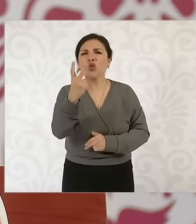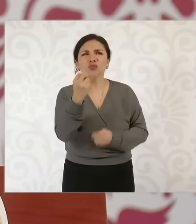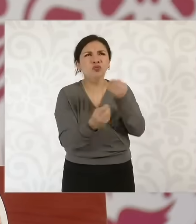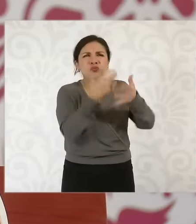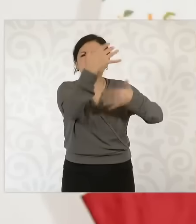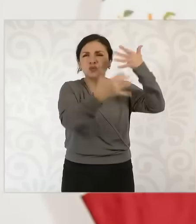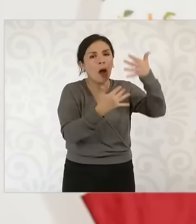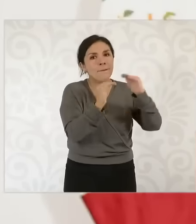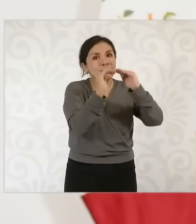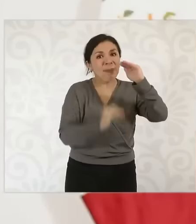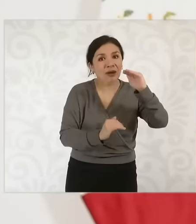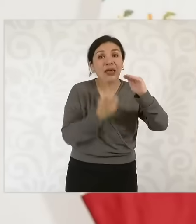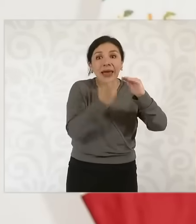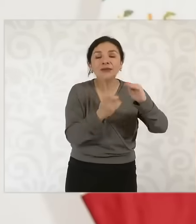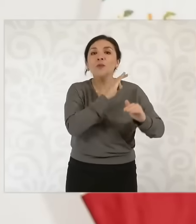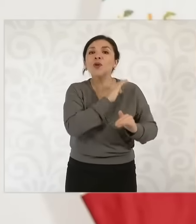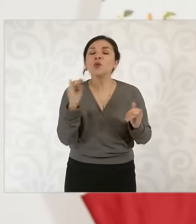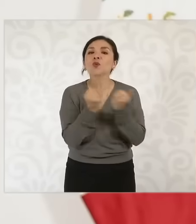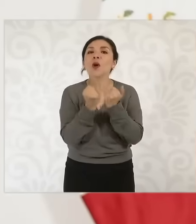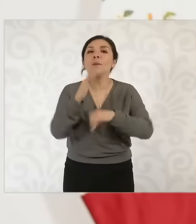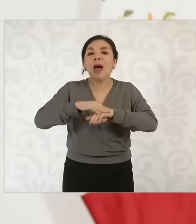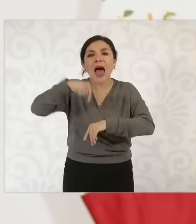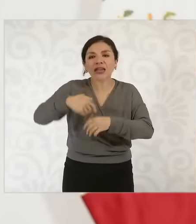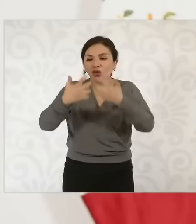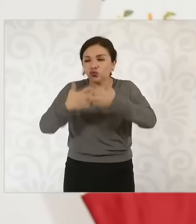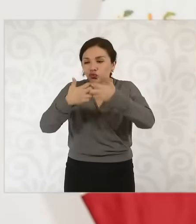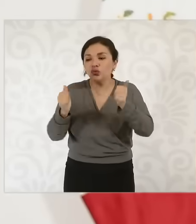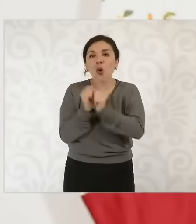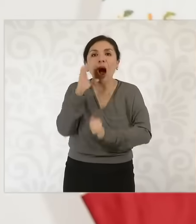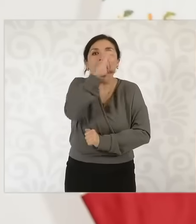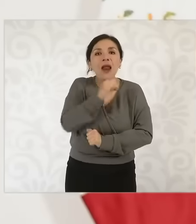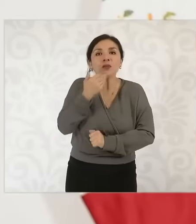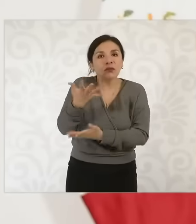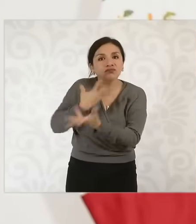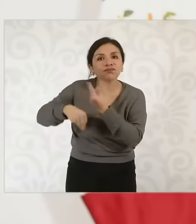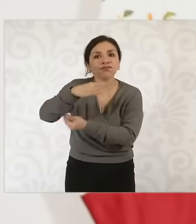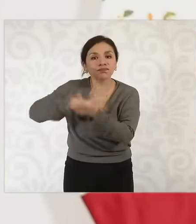procesos de generación térmica. Vamos a mejorar la comercialización de los productos con los